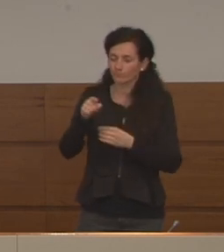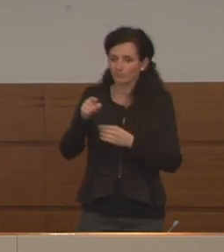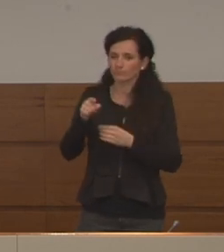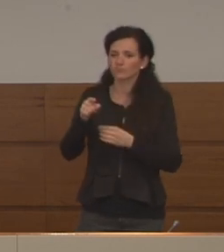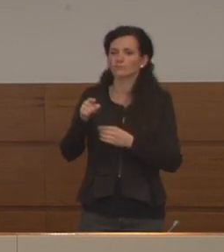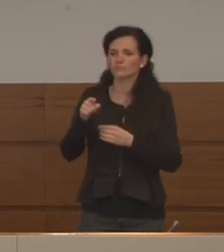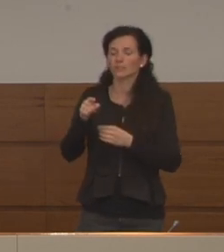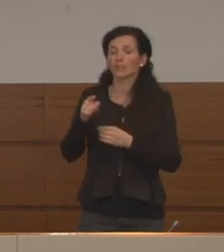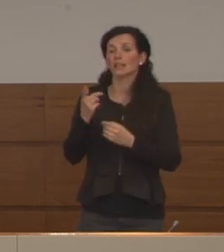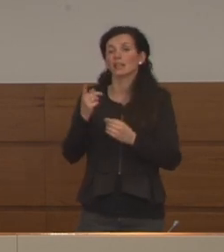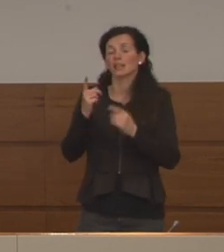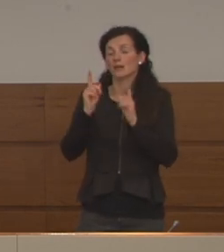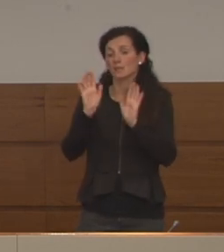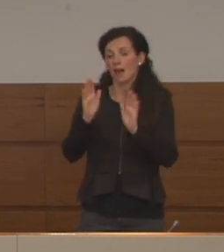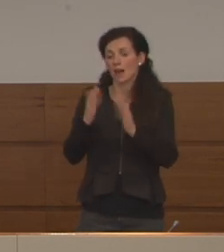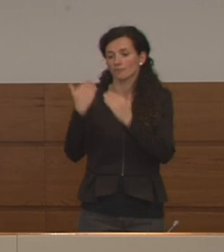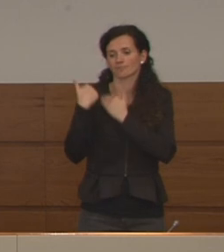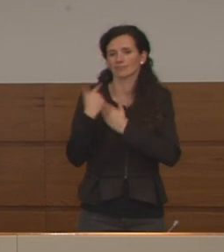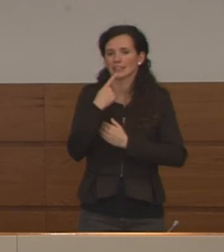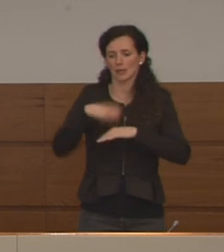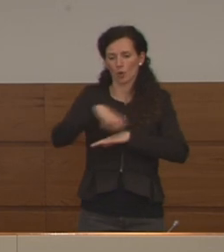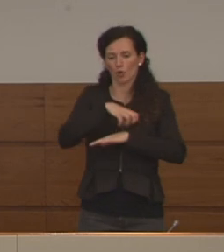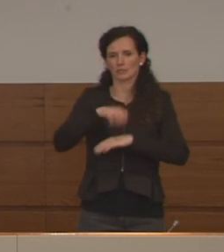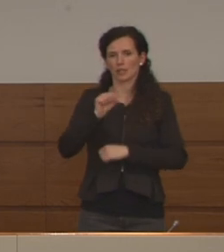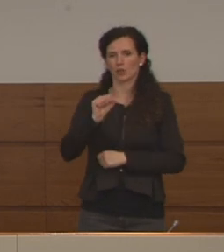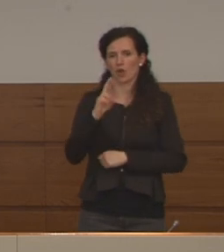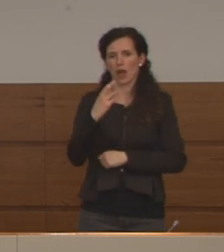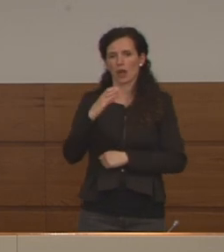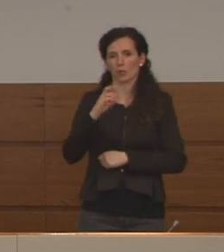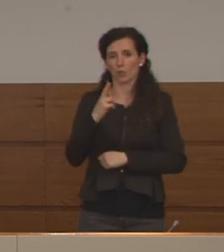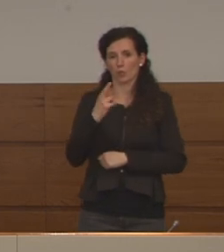Arcuri dovrà fare sulla base degli standard delle caratteristiche